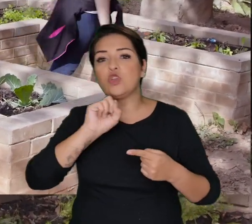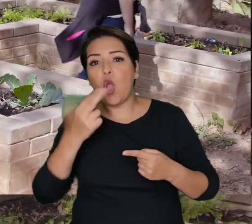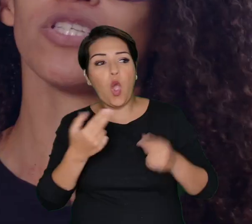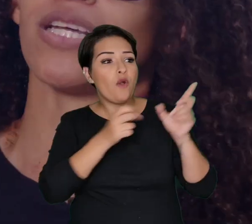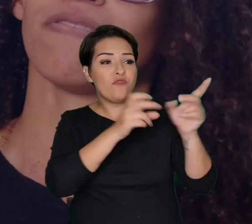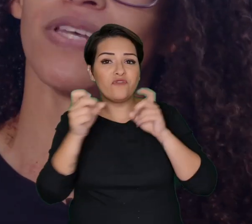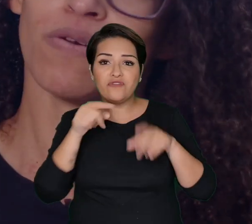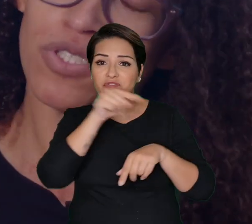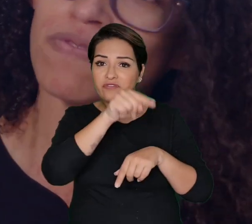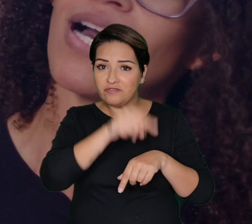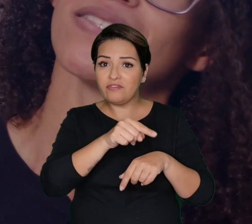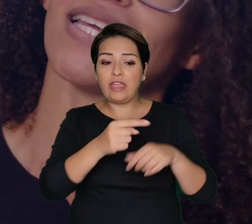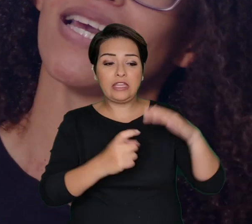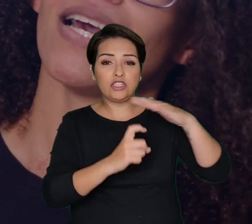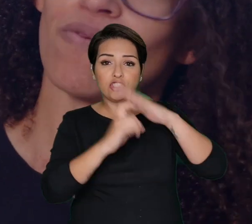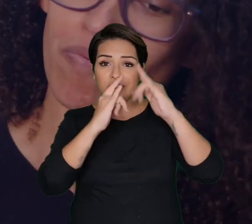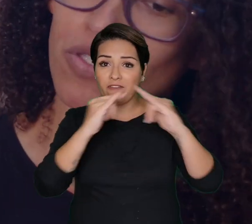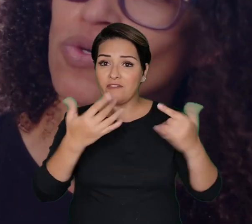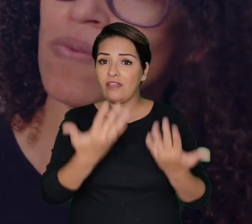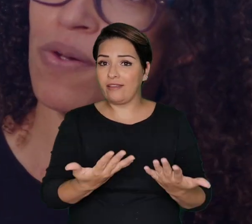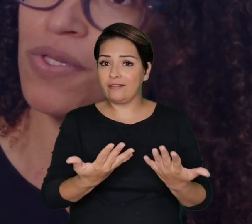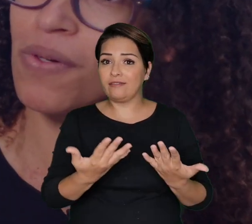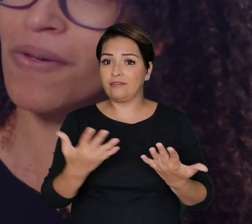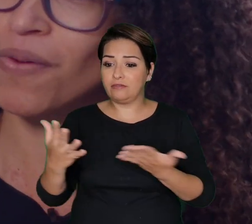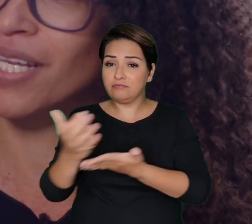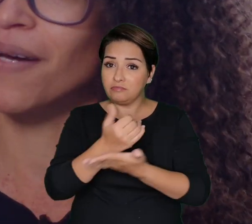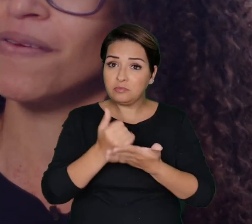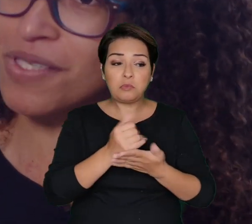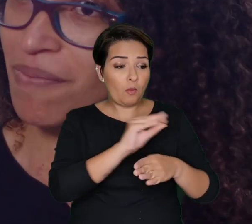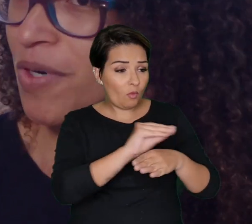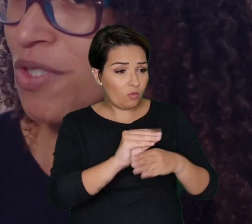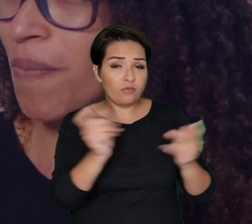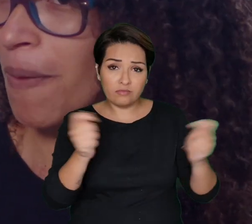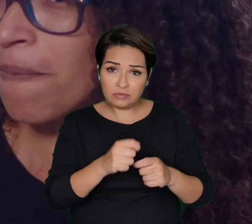ou que só vende na feira, ele é cultivado, né? Alguém plantou, alguém cuidou, alguém colheu e você pode comer.